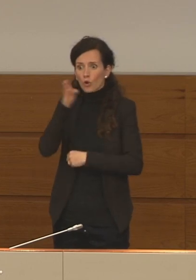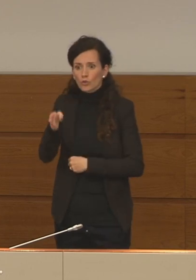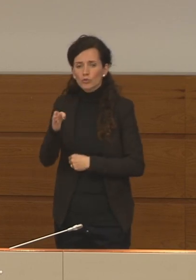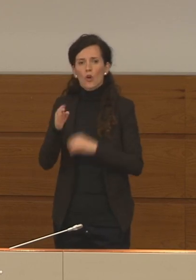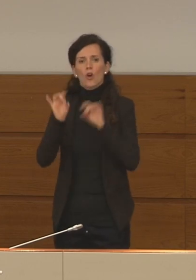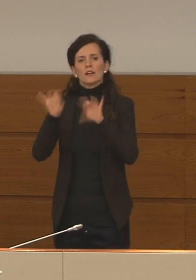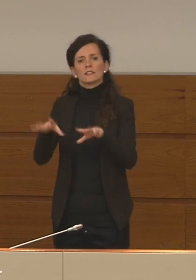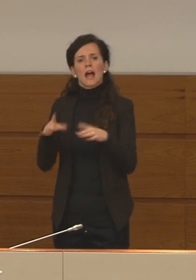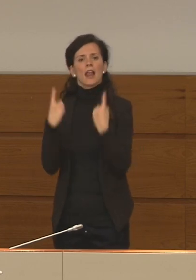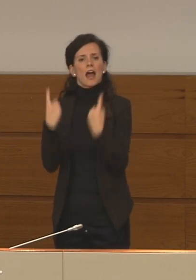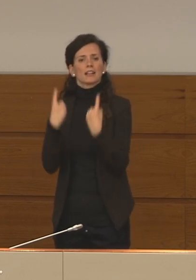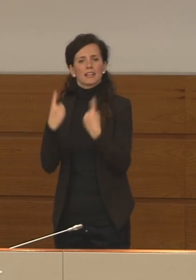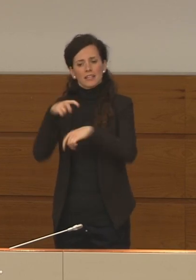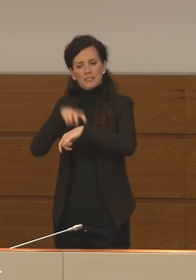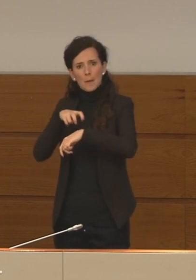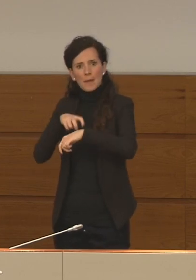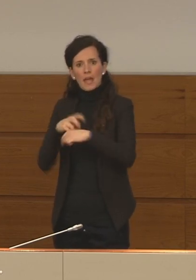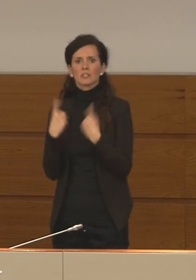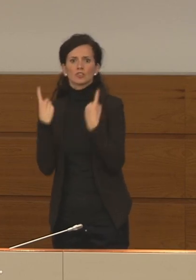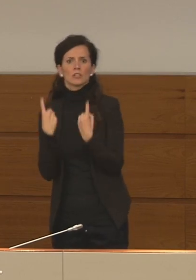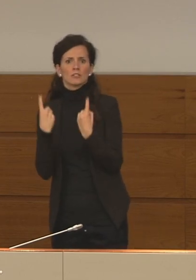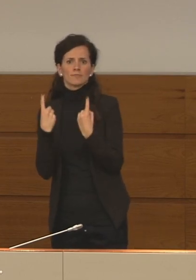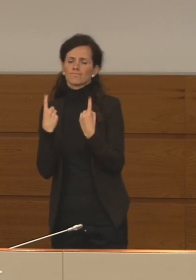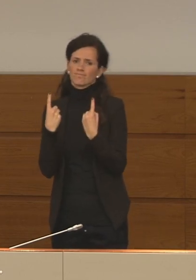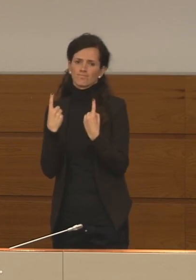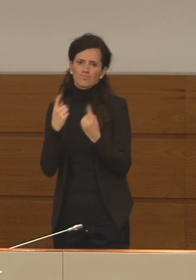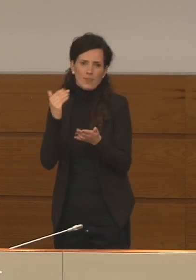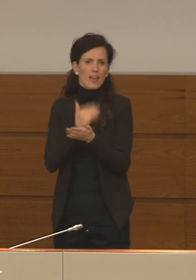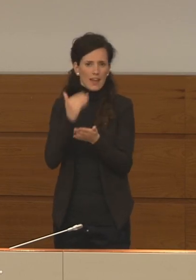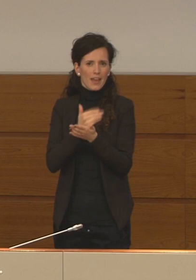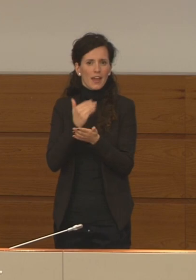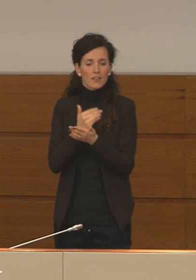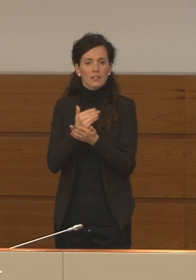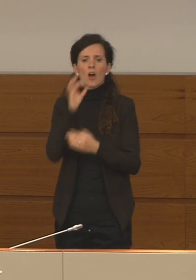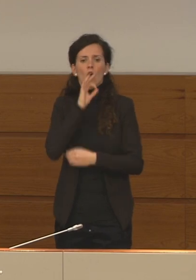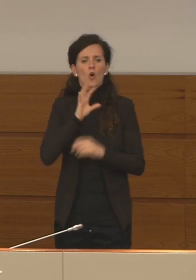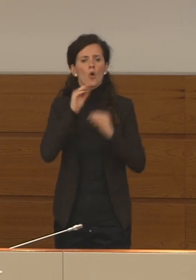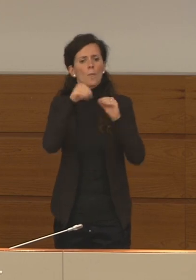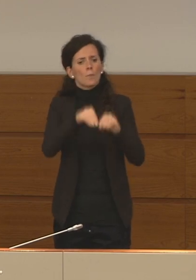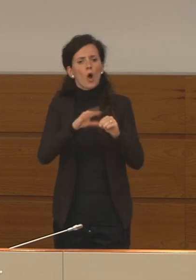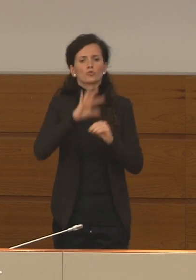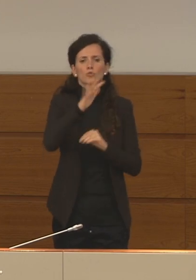dei medici o altri luoghi dove potrebbero avere stretti contatti con